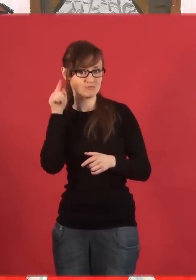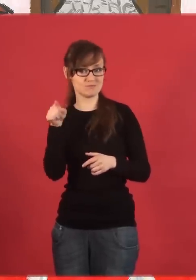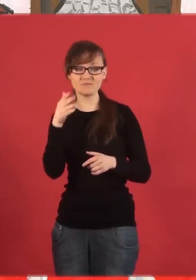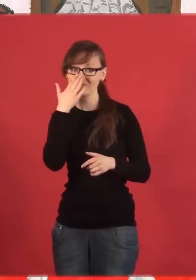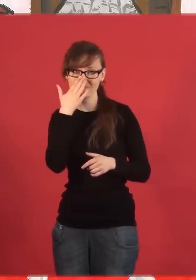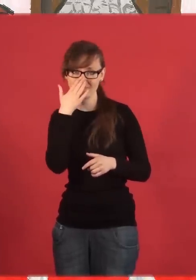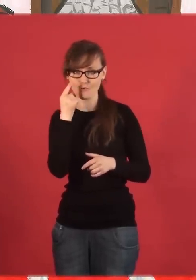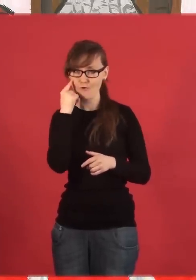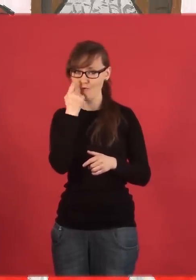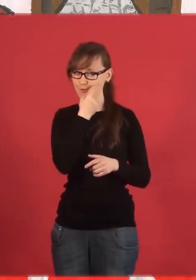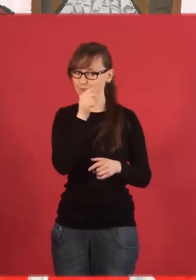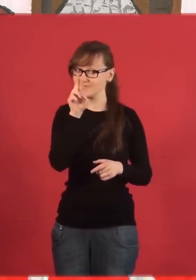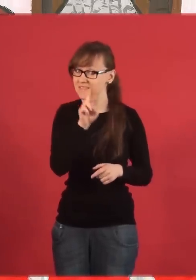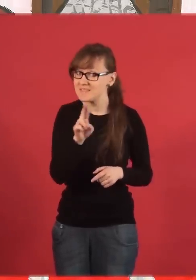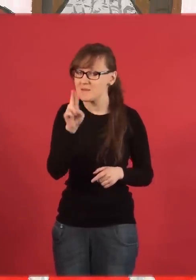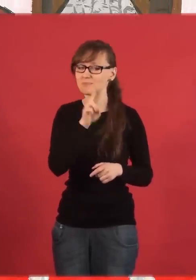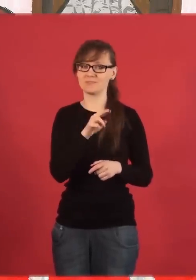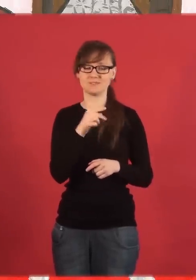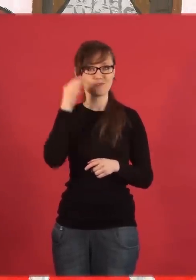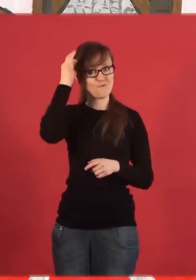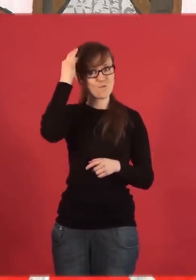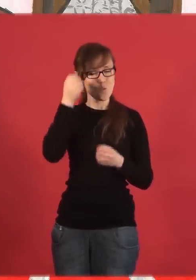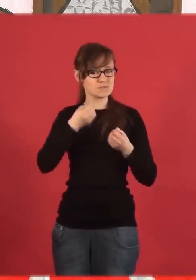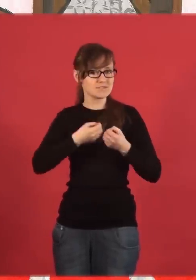Miała błękitne oczy, blond włosy.